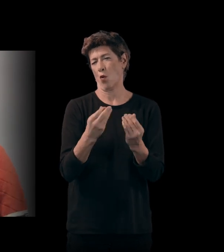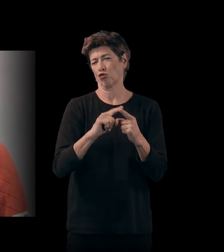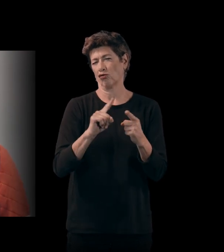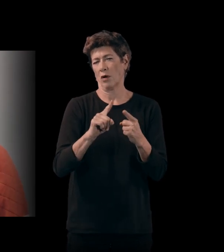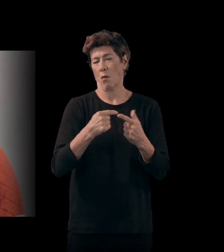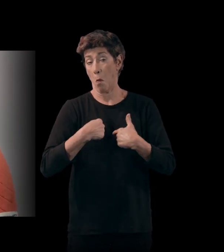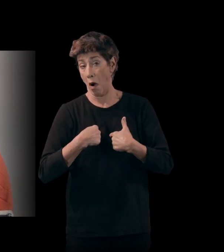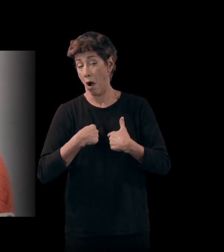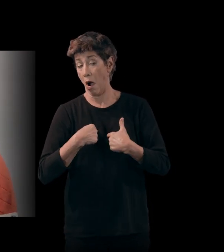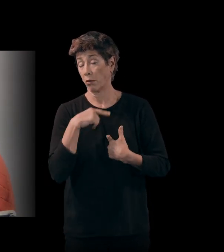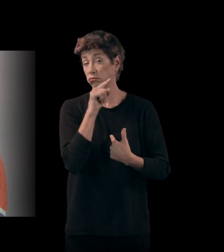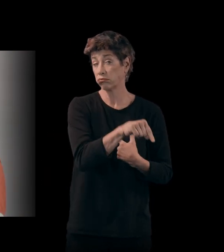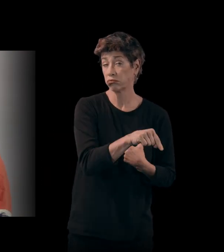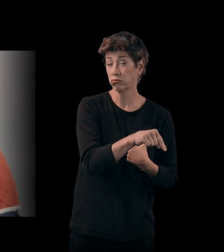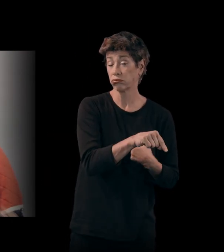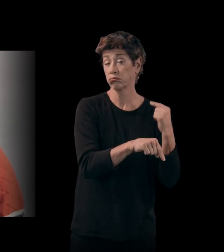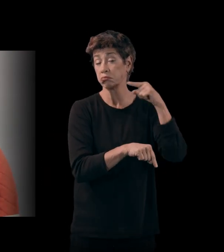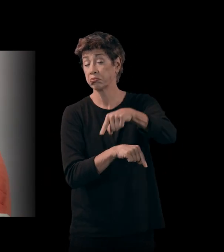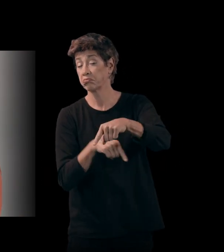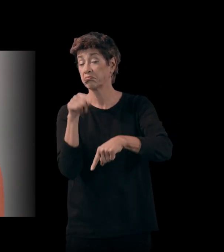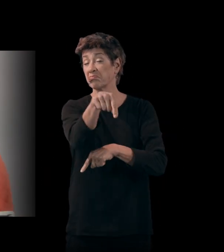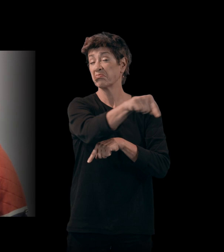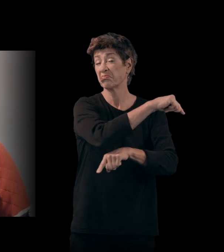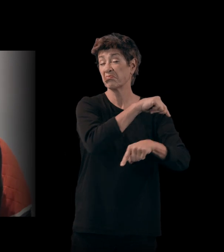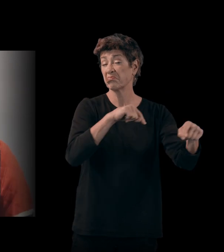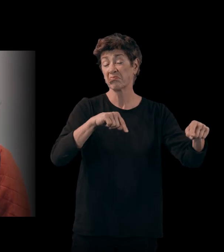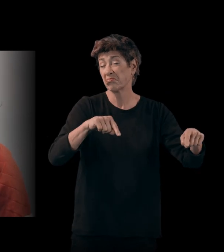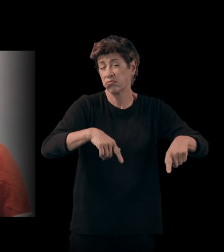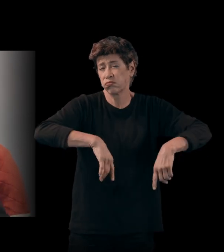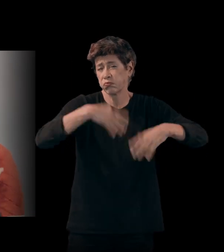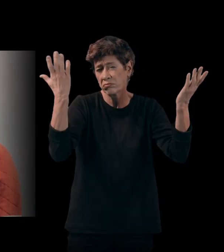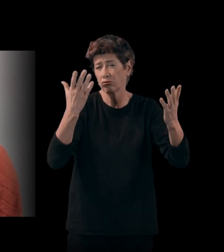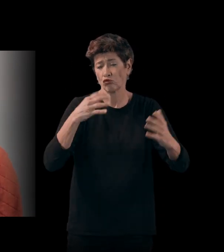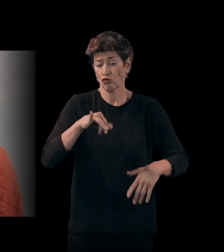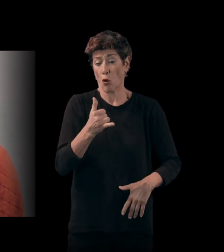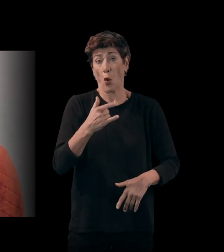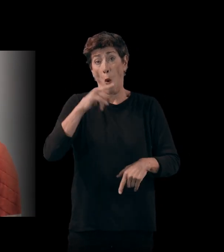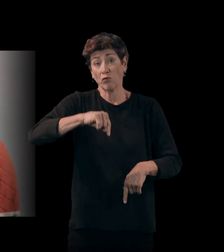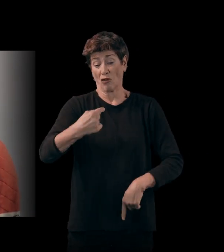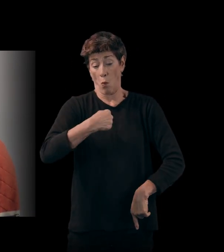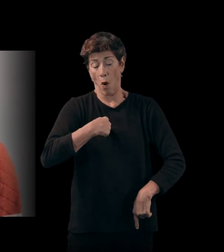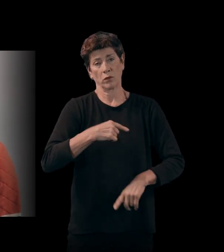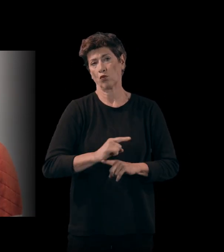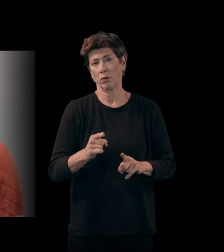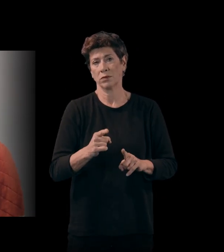C'est moi, ça peut-être (Sadi, Lison, Barth, Pierrot, Clarence…) Parce qu'aussi, nos relations, elles se transforment